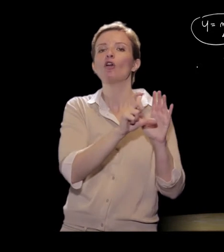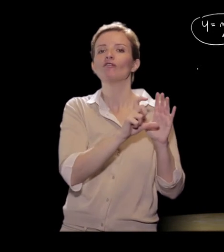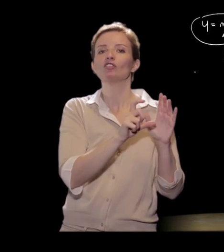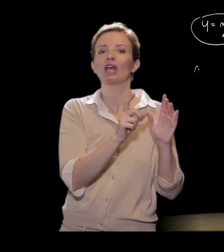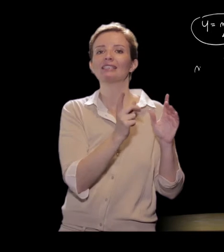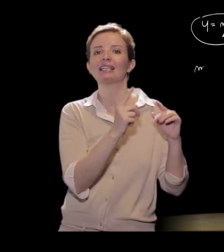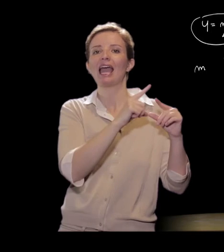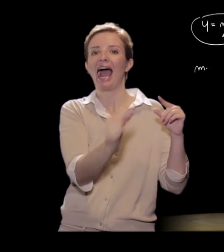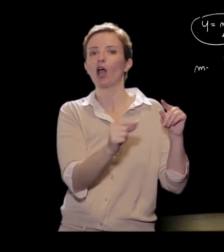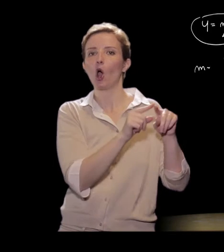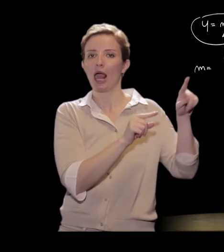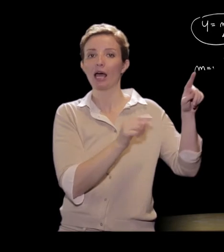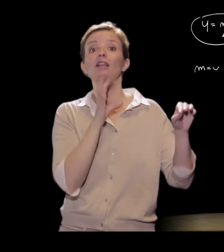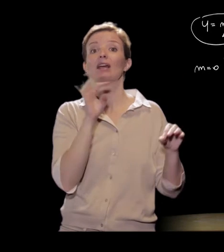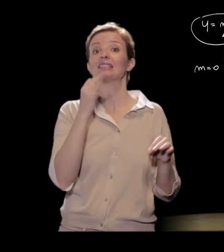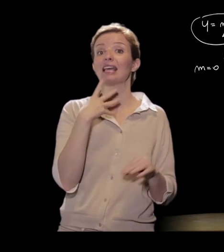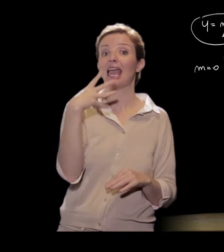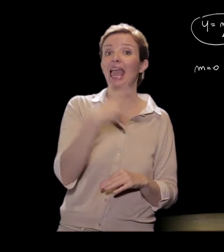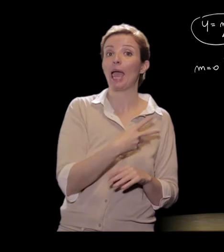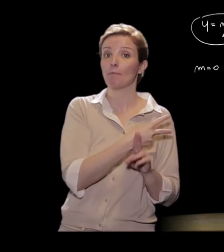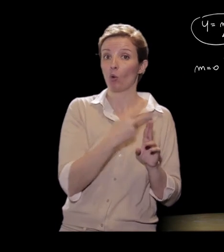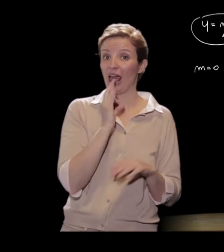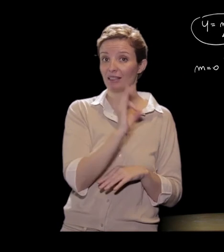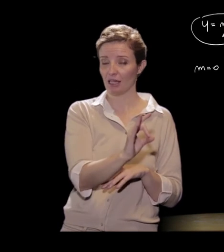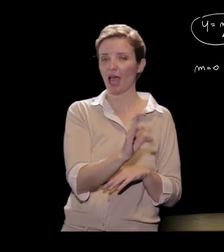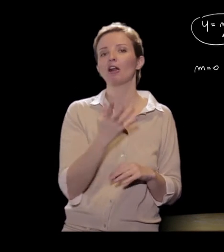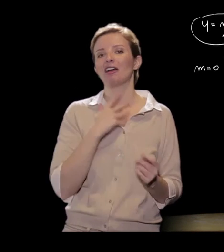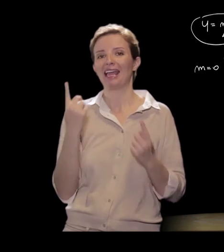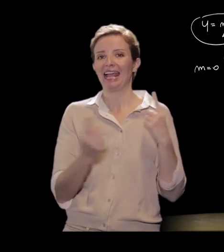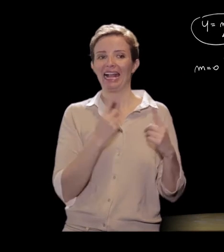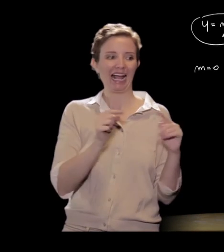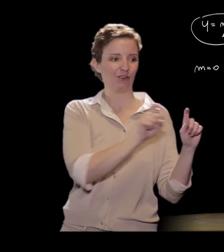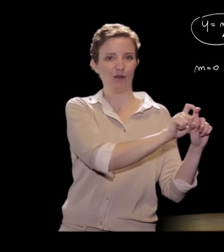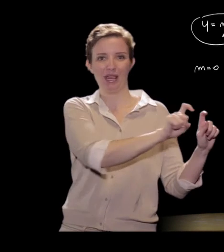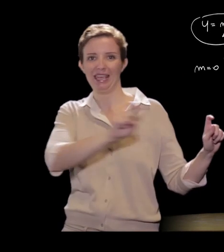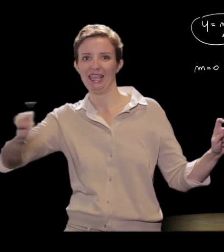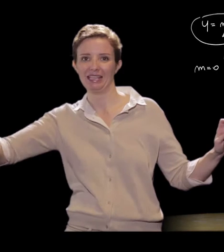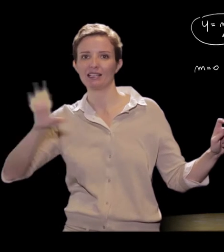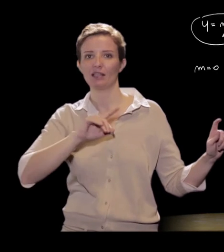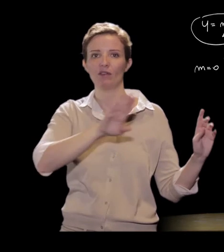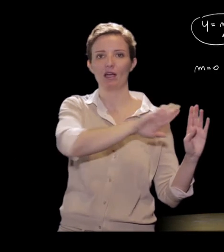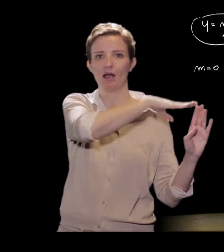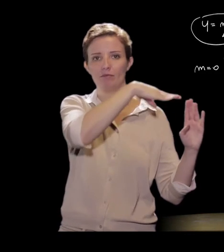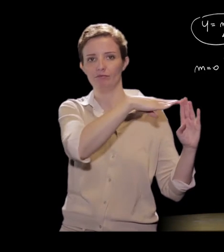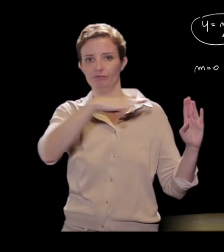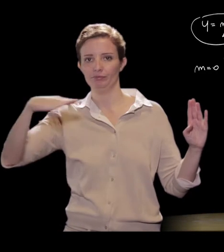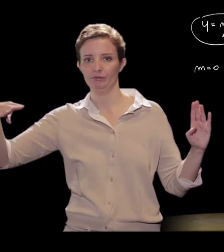Se m è uguale a 0, abbiamo il caso dell'asse delle x ossia la retta orizzontale y=0.